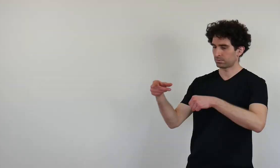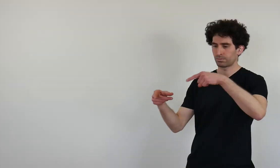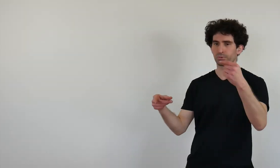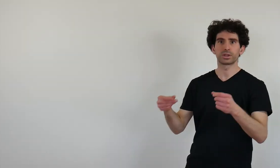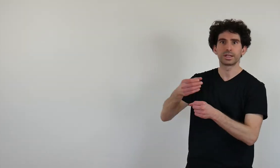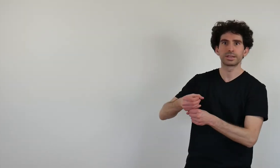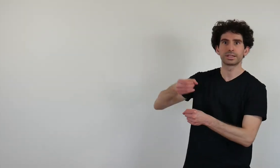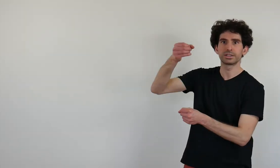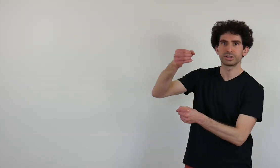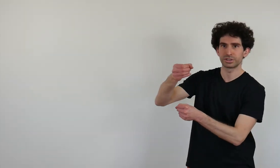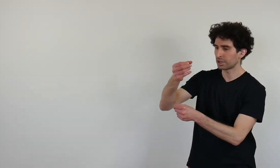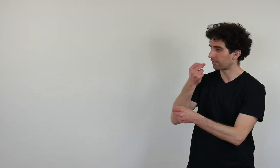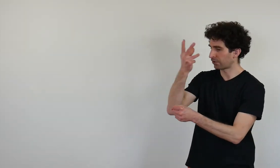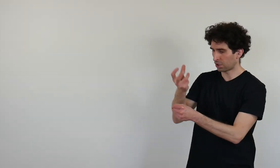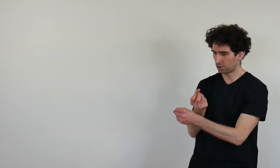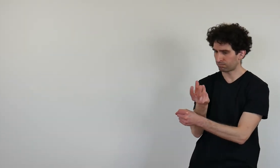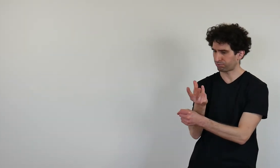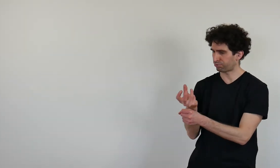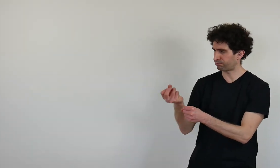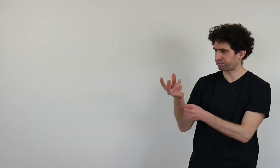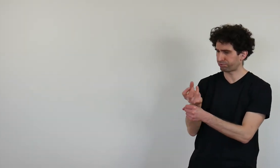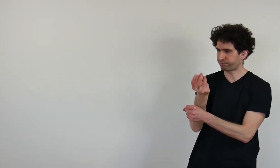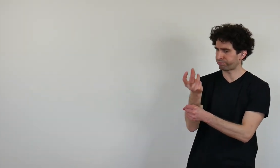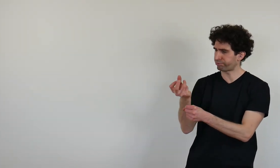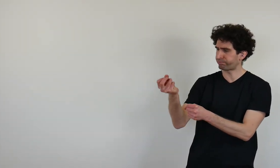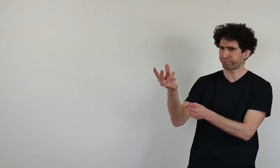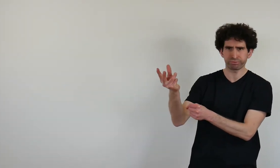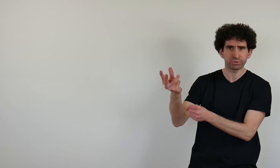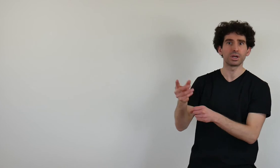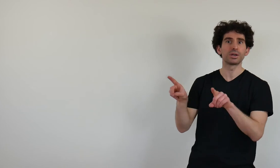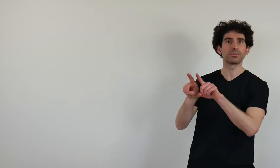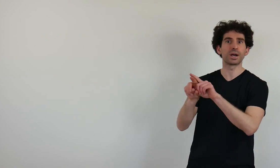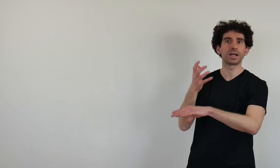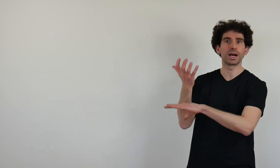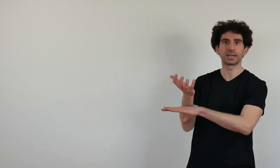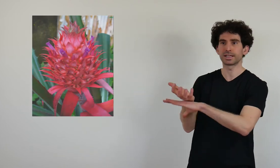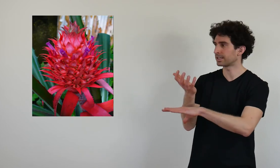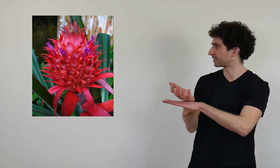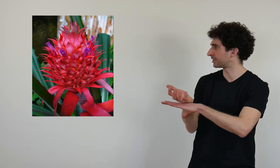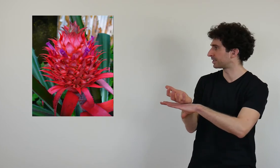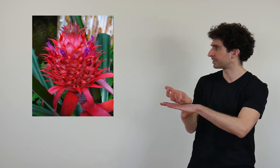Autour de la tige de la plante, sont disposées des fleurs en grappe comme l'ananas.